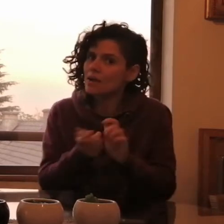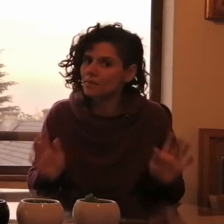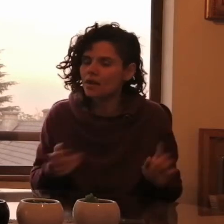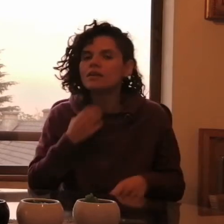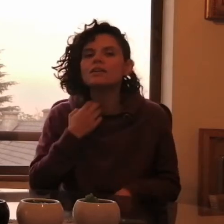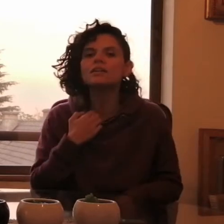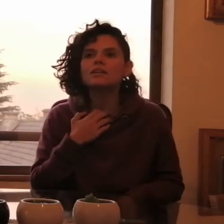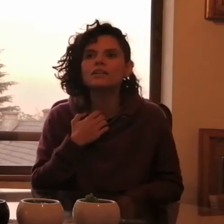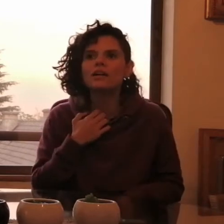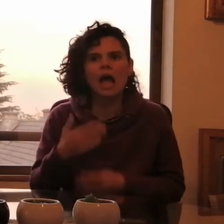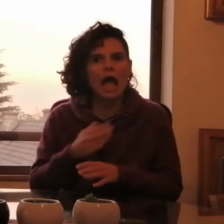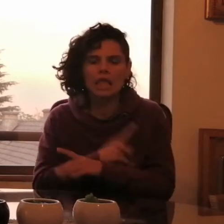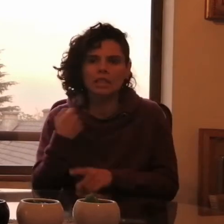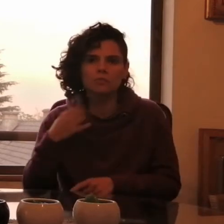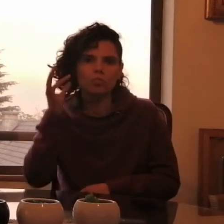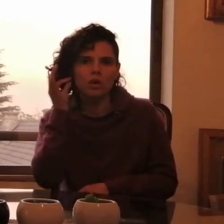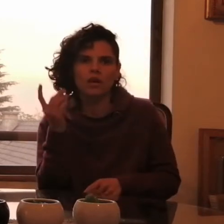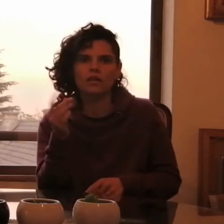donde ni si quiera se podía hablar de feminismo - no, nada